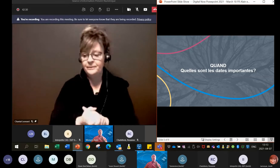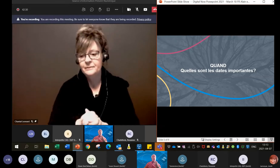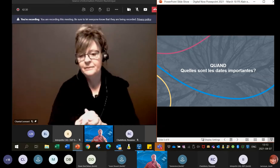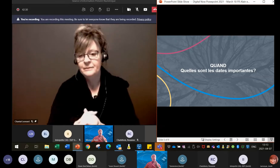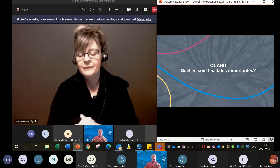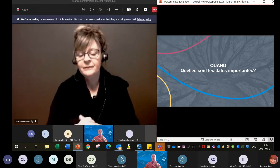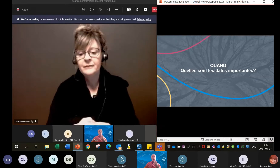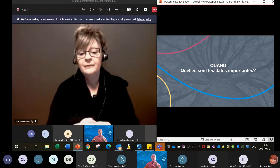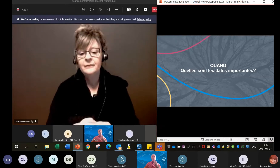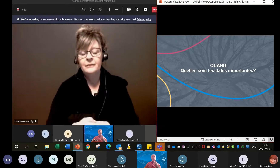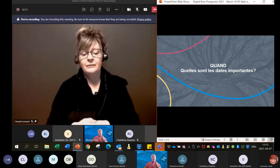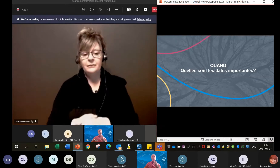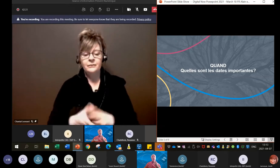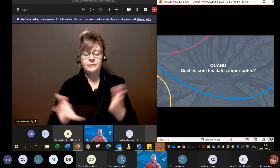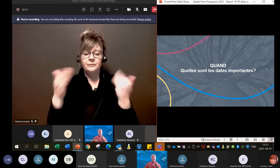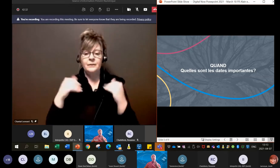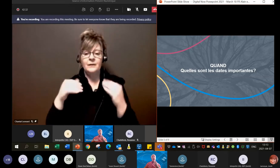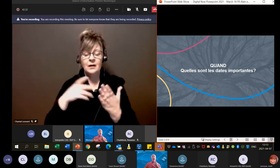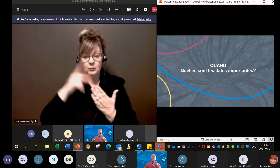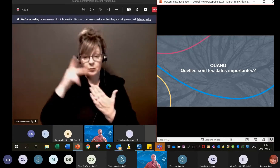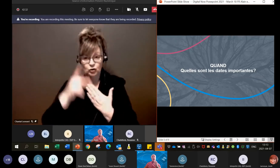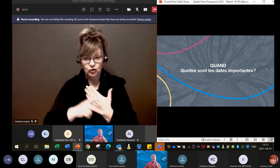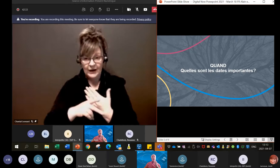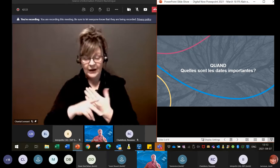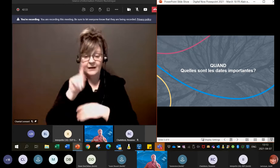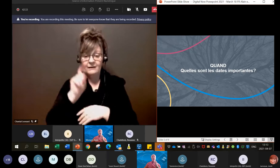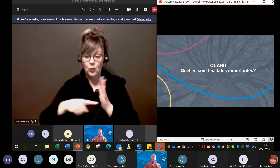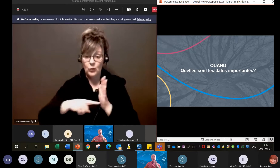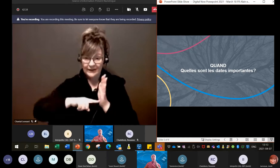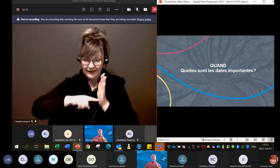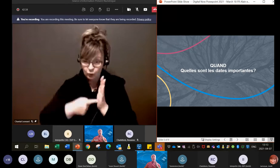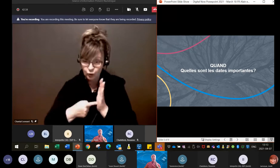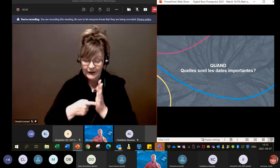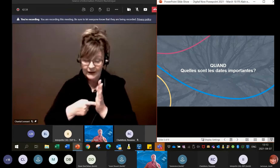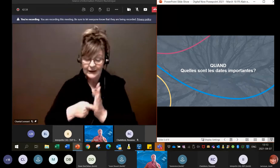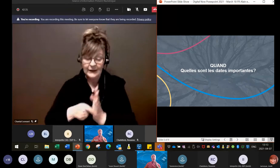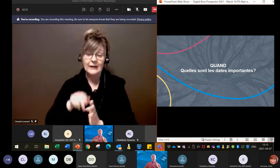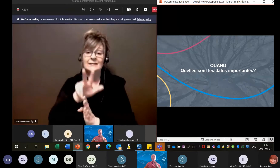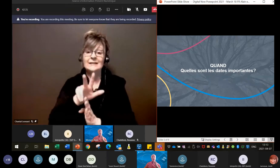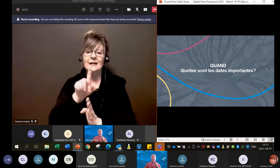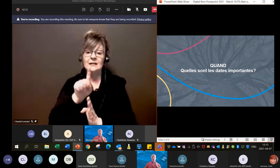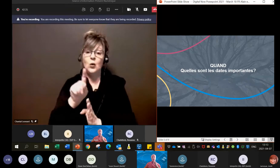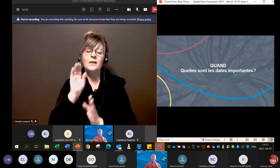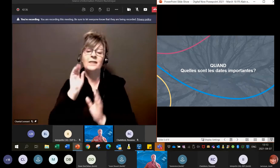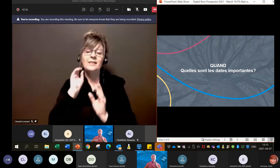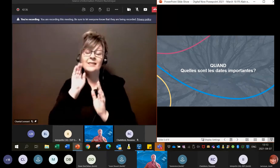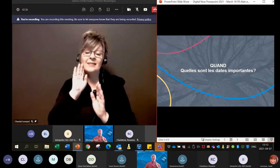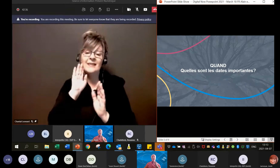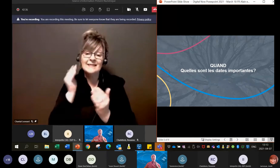Les projets doivent débuter avant le 31